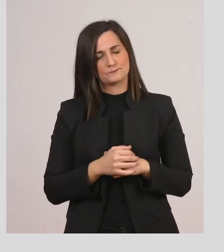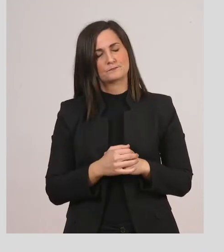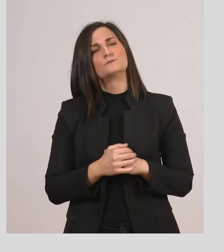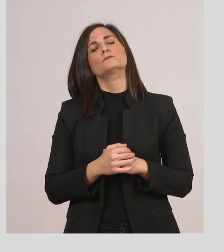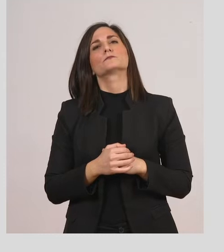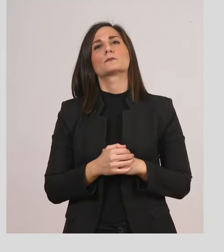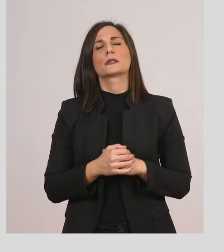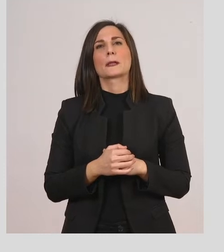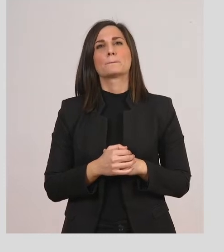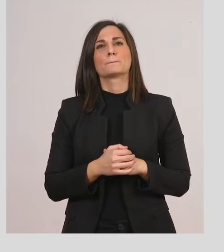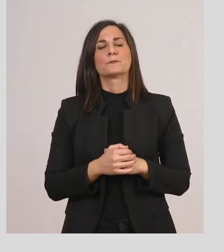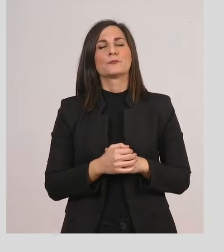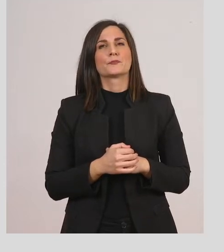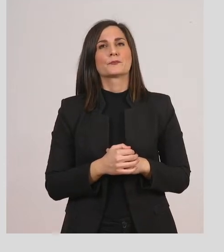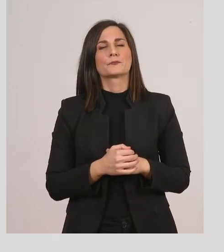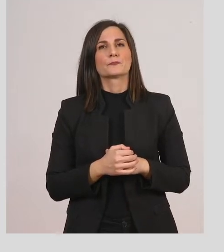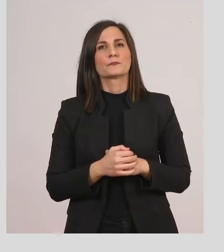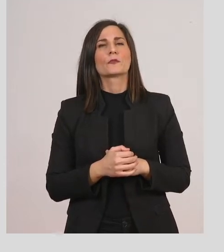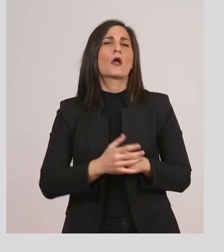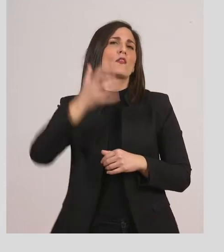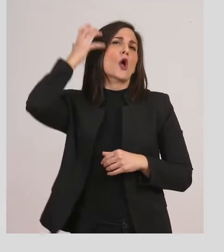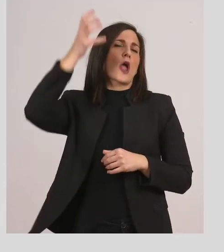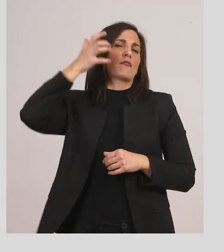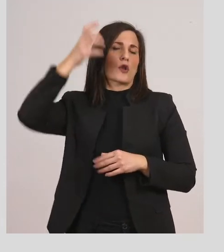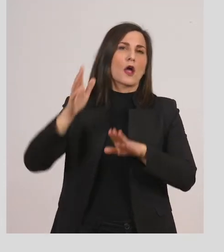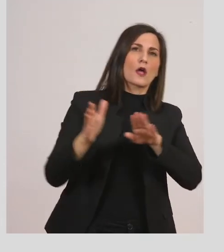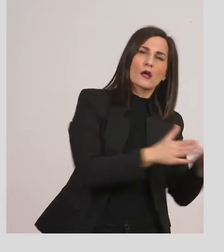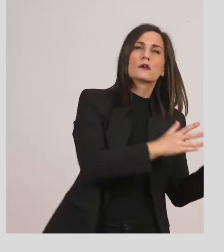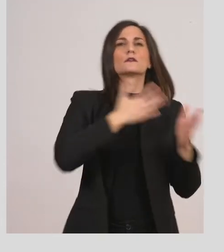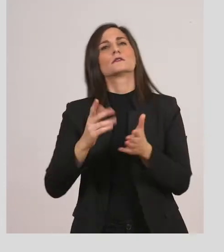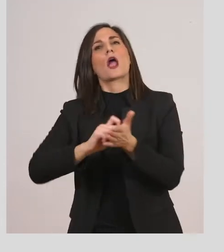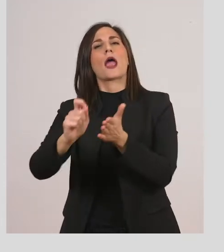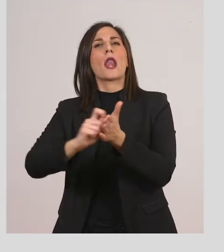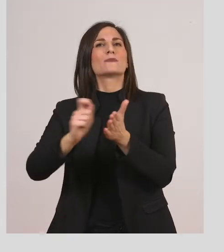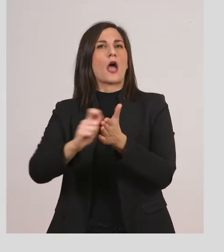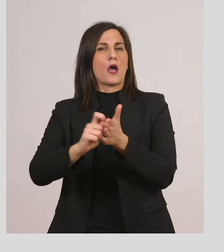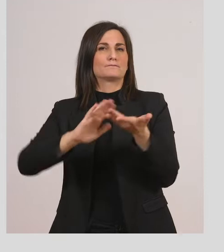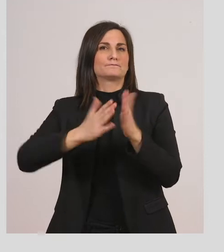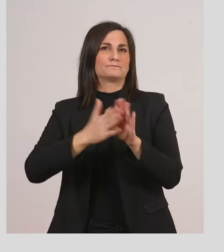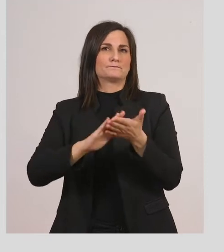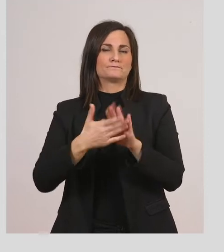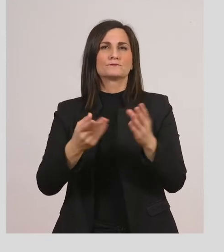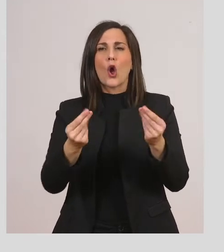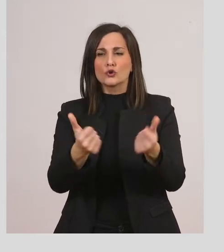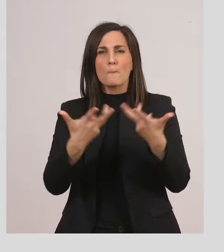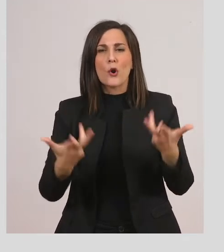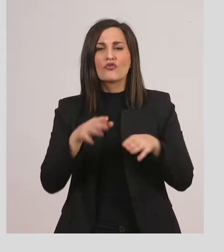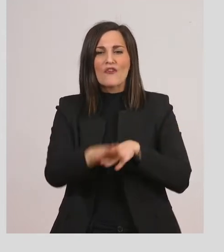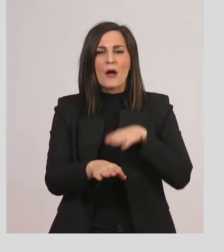Τώρα, εκτός από το πολύ θεωρητικό πλάνο, έχουμε και τα γραπτά μας. Τη γραπτή μας πρακτική. Δηλαδή τι θα κάνουμε, ποια είναι τα βήματα τα οποία θα ακολουθήσουμε,